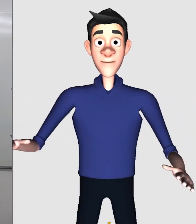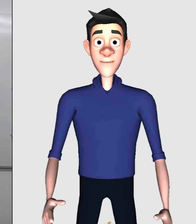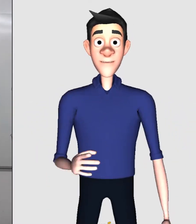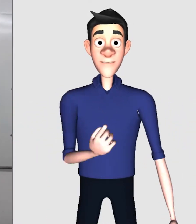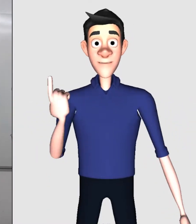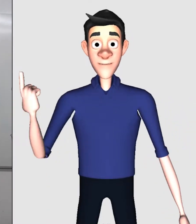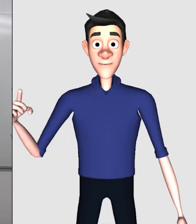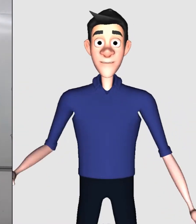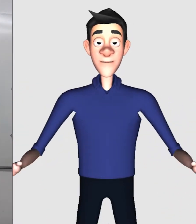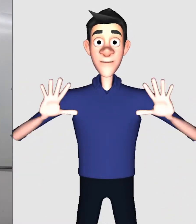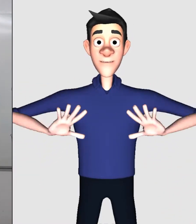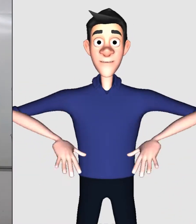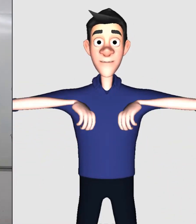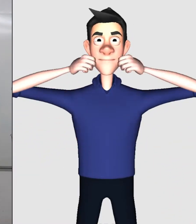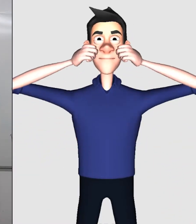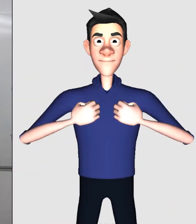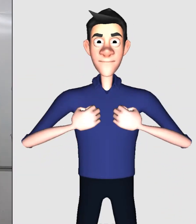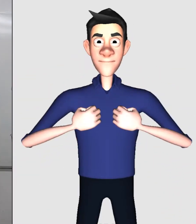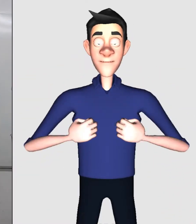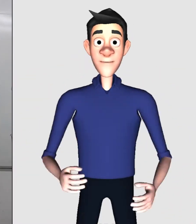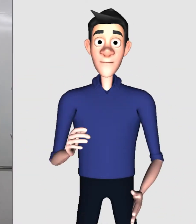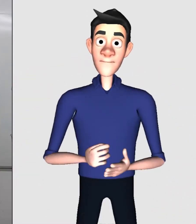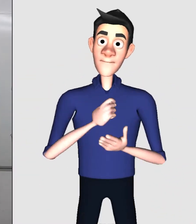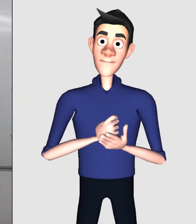Só tem uma massa